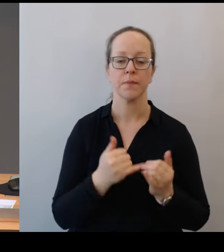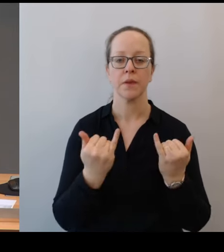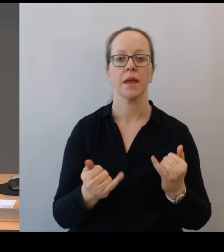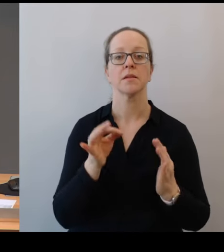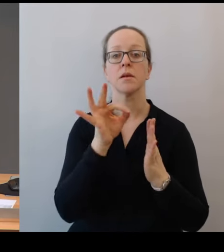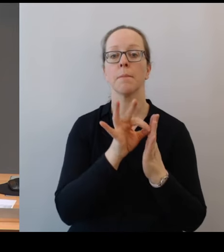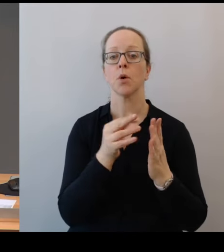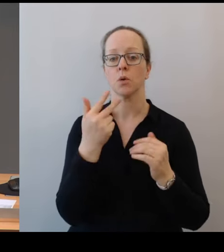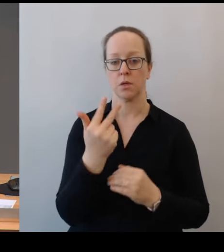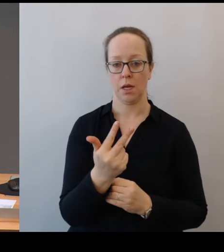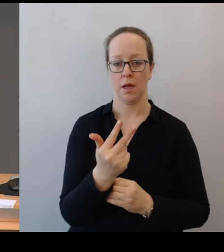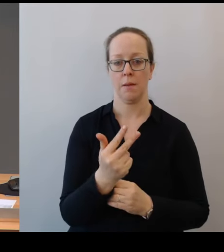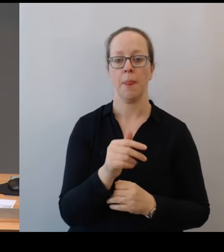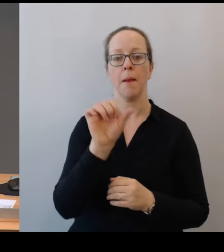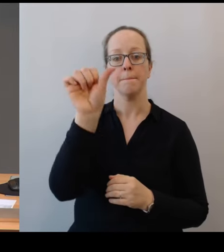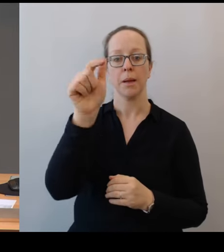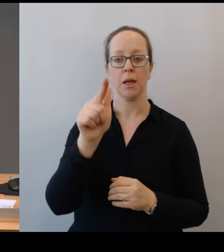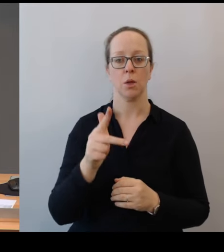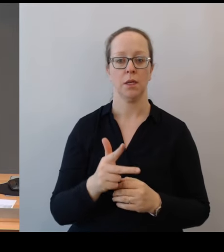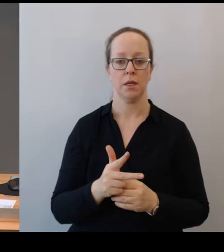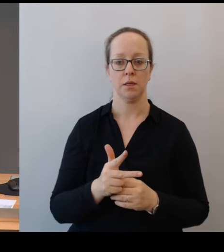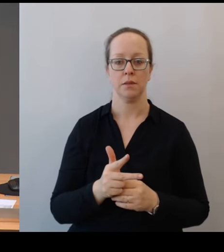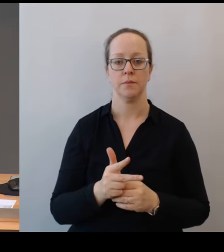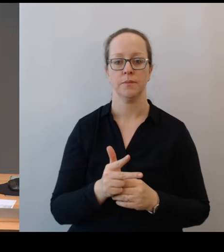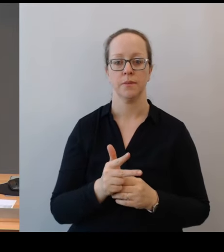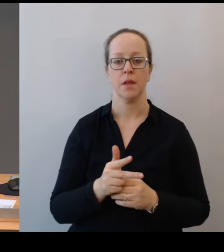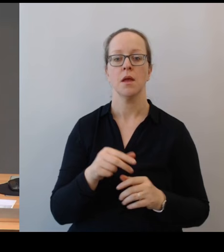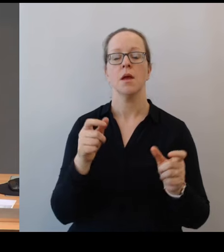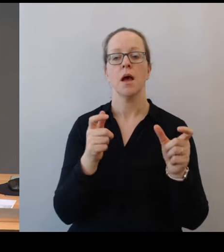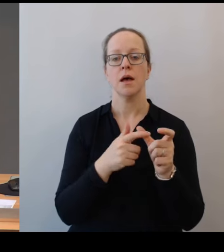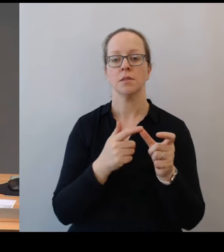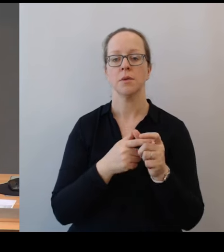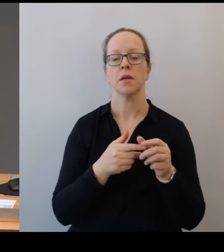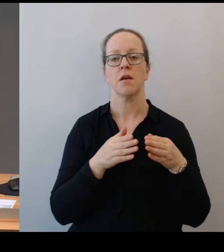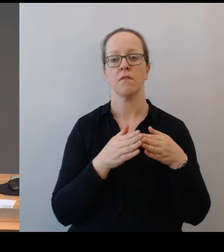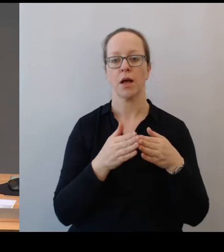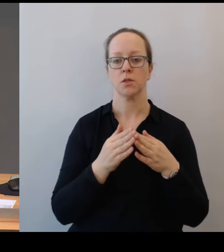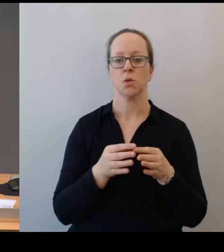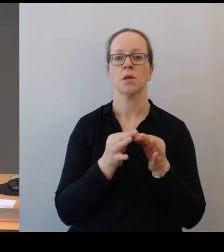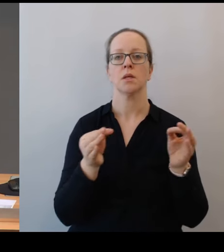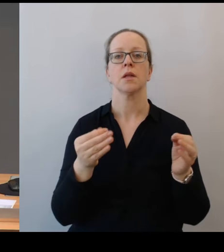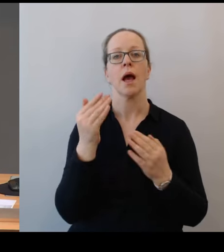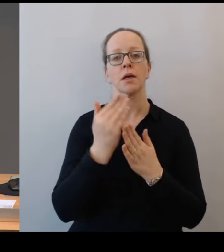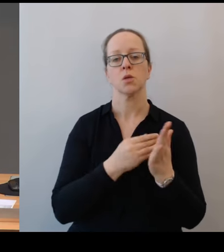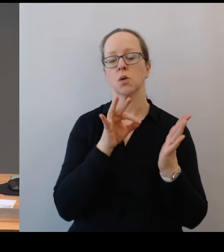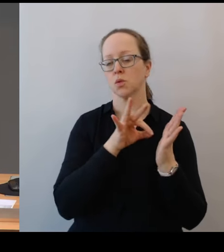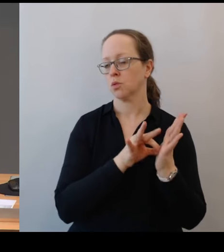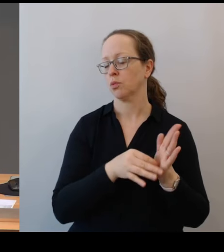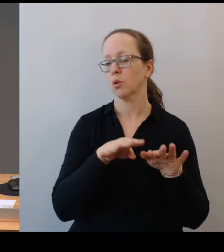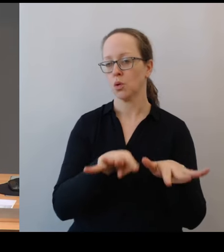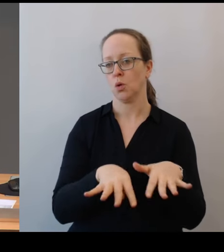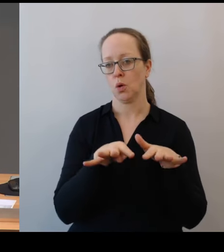Priorität der SPD Fraktion mit dem Tagesordnungspunkt 19. Da geht es um die Vorlage zur Beschlussfassung auf Drucksache 19/1396.